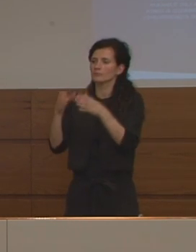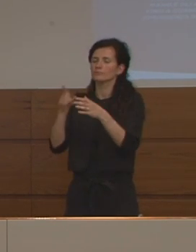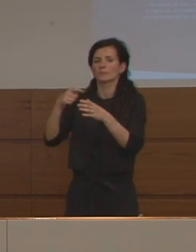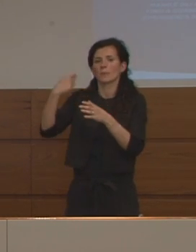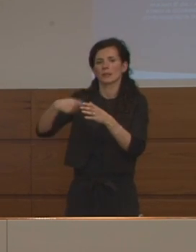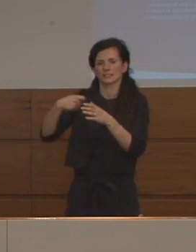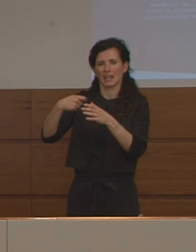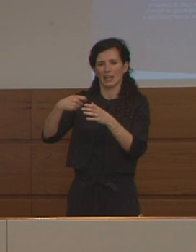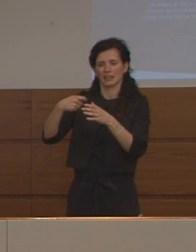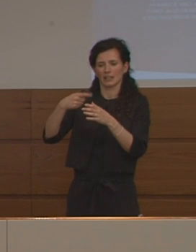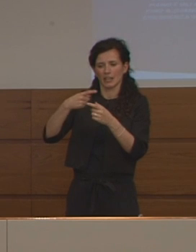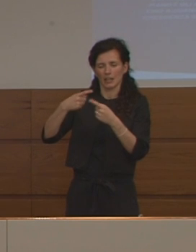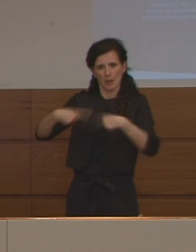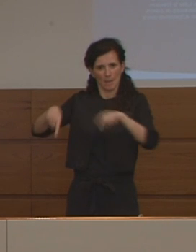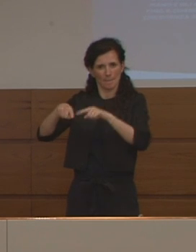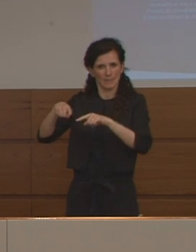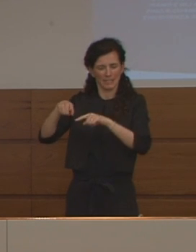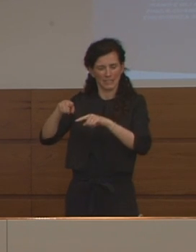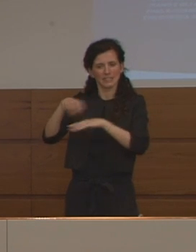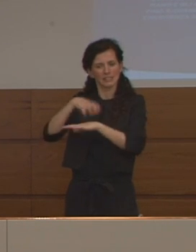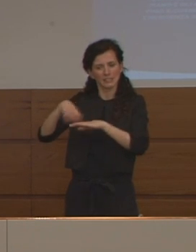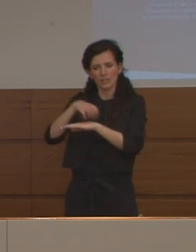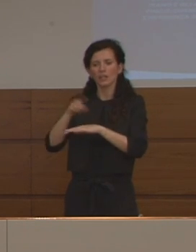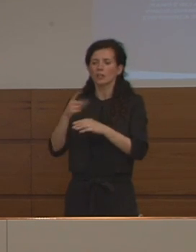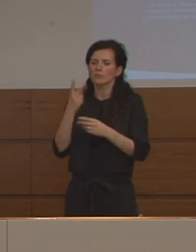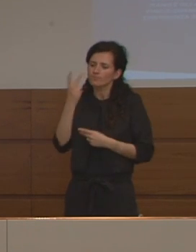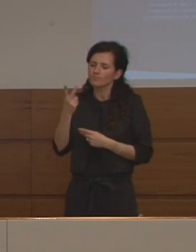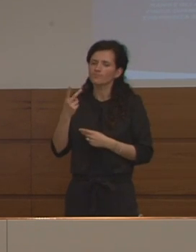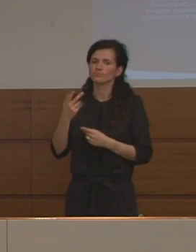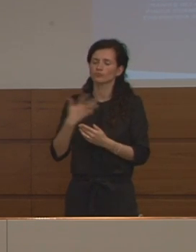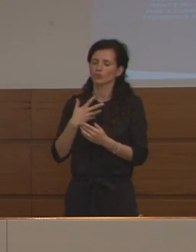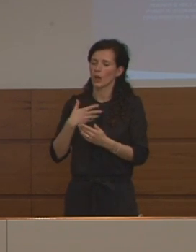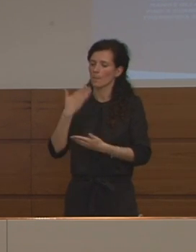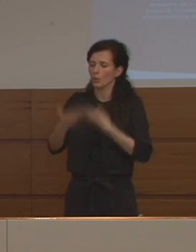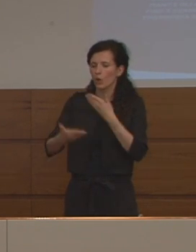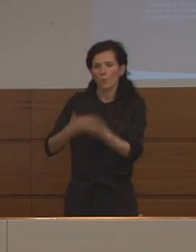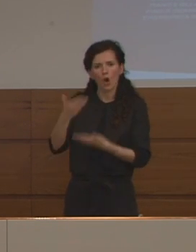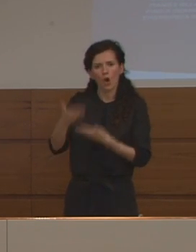un ventaglio di soluzioni, proposte che saranno poi valutate dal Presidente del